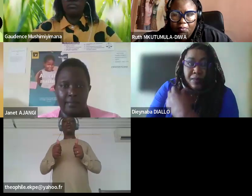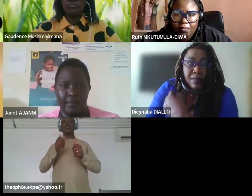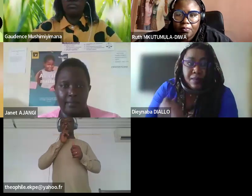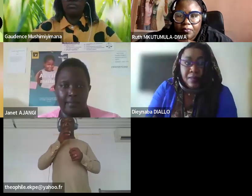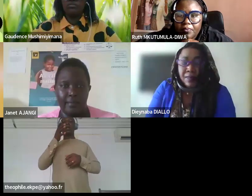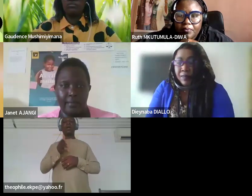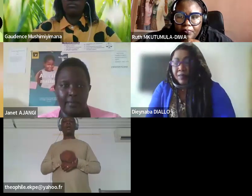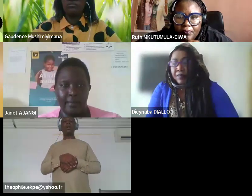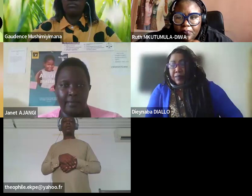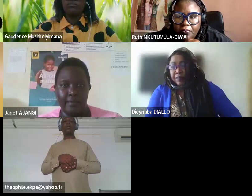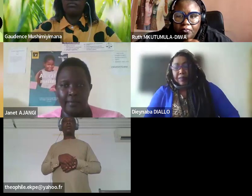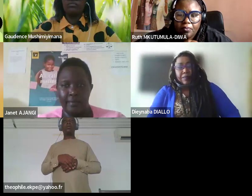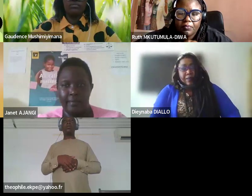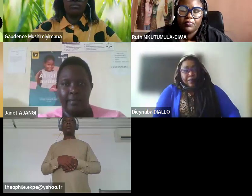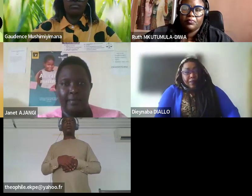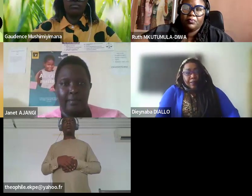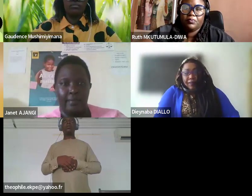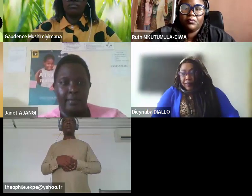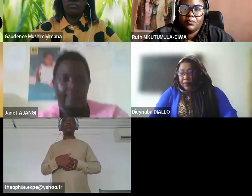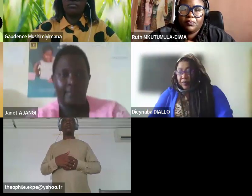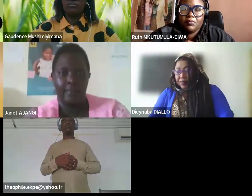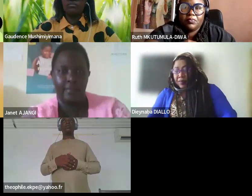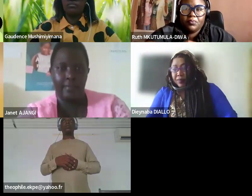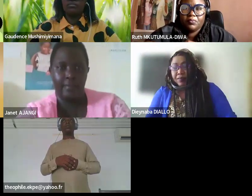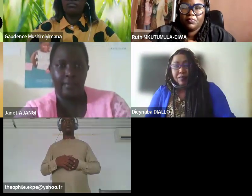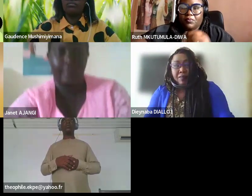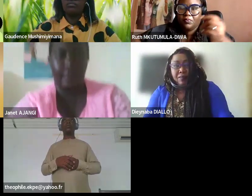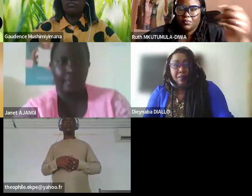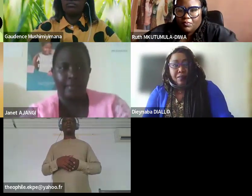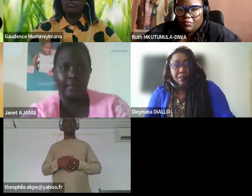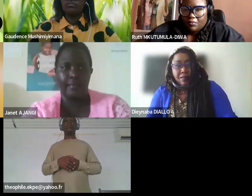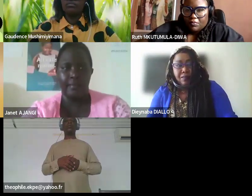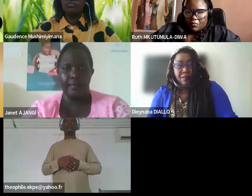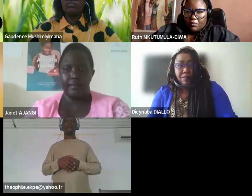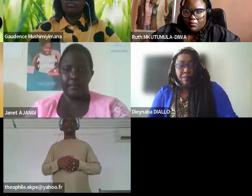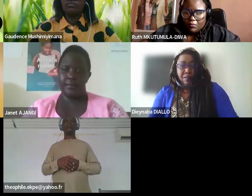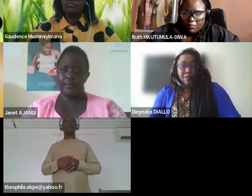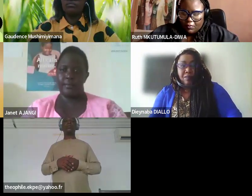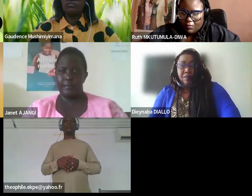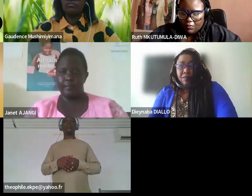là diata Mariam nous nous vous avons donné